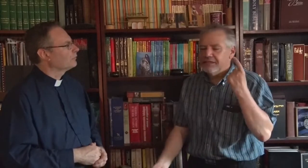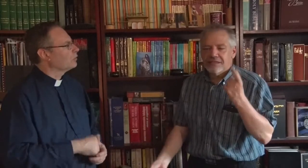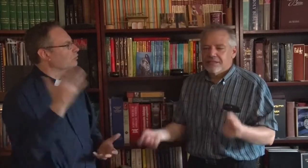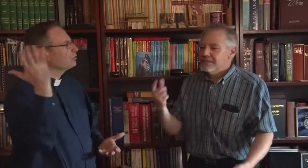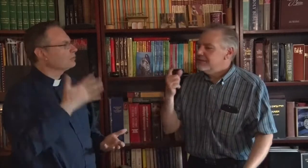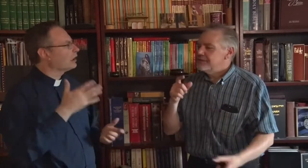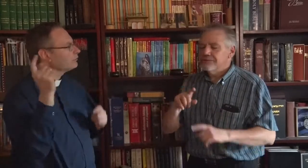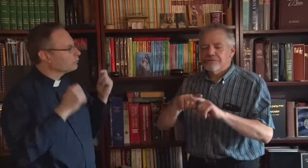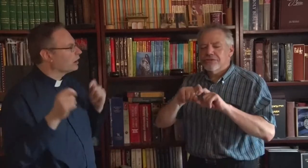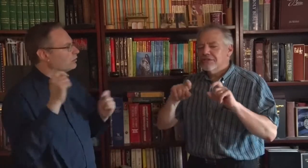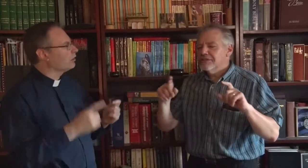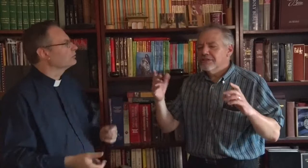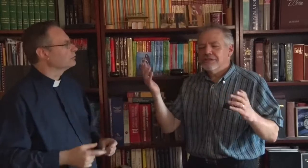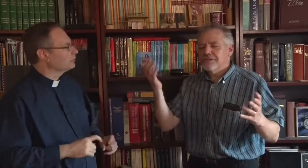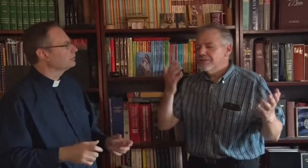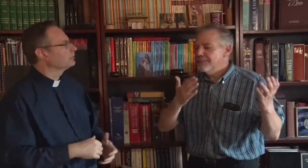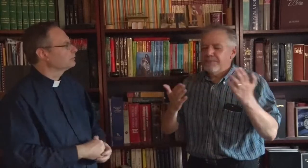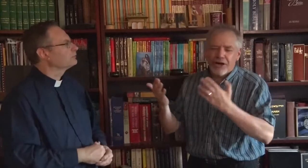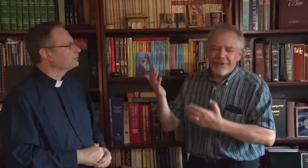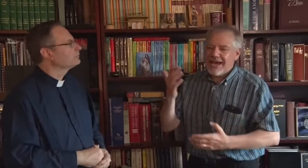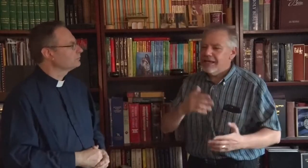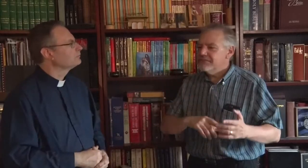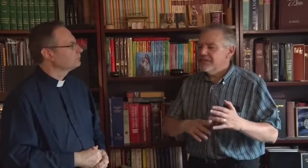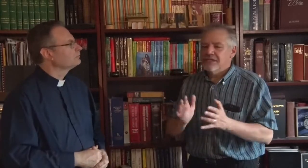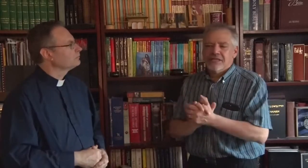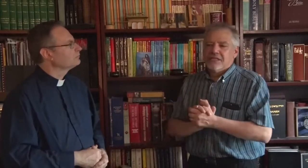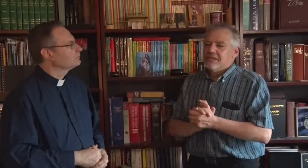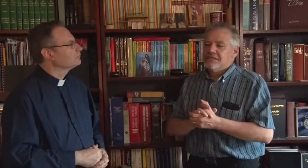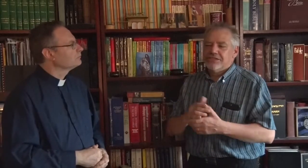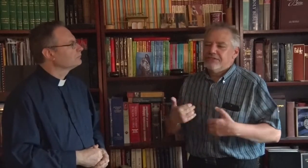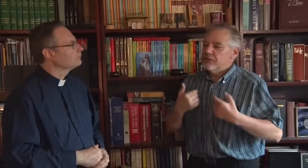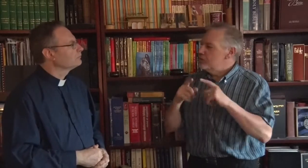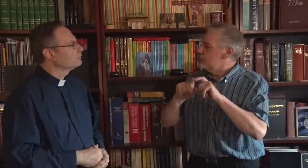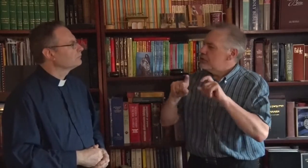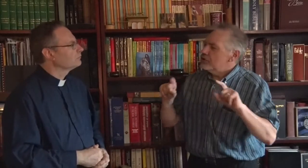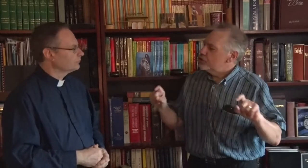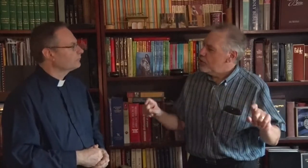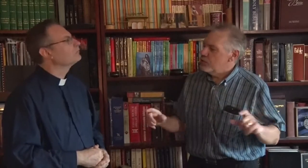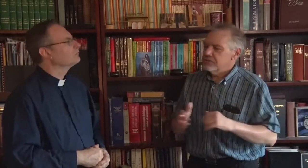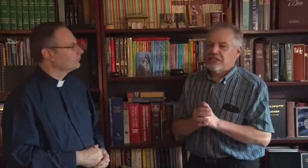…toutes sortes de problèmes…. et j’ai vécu toutes sortes de choses.